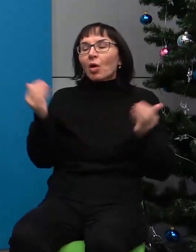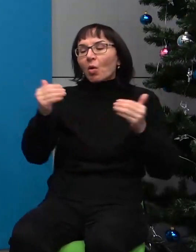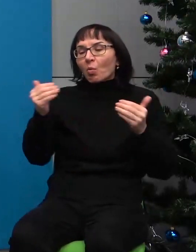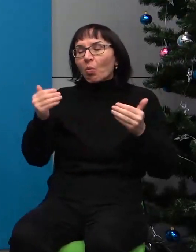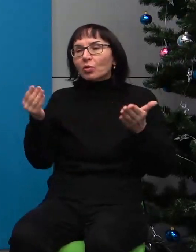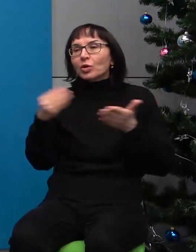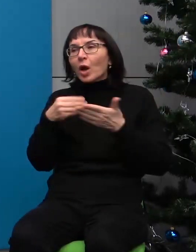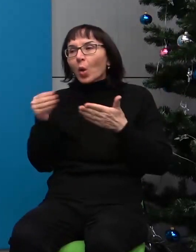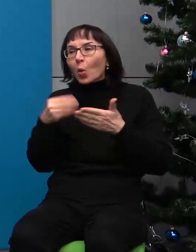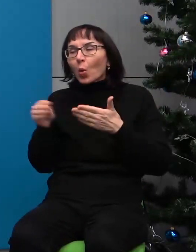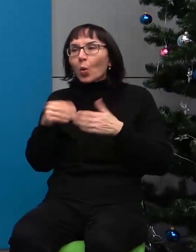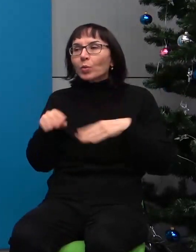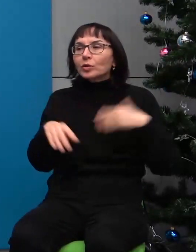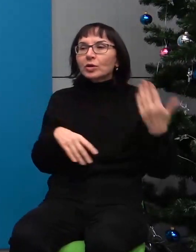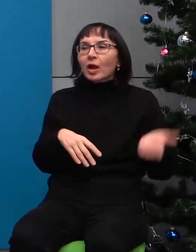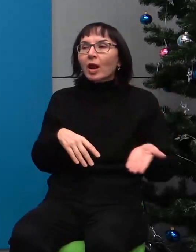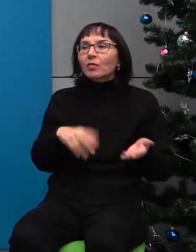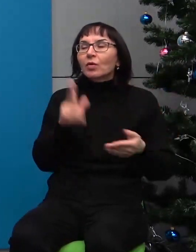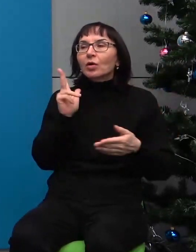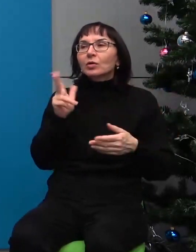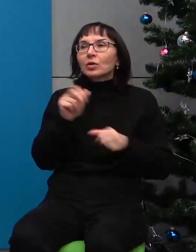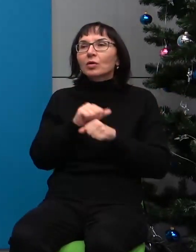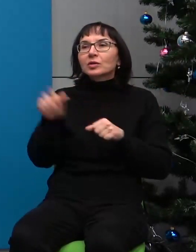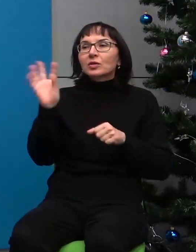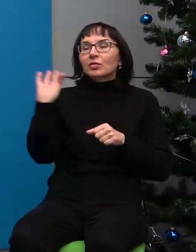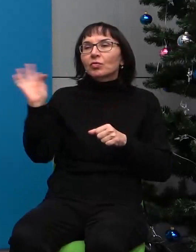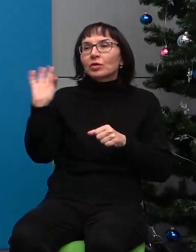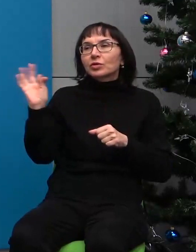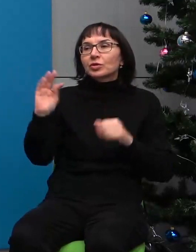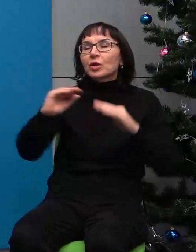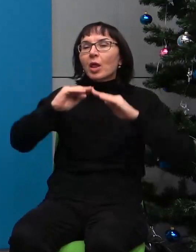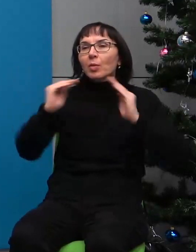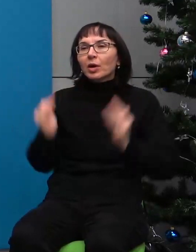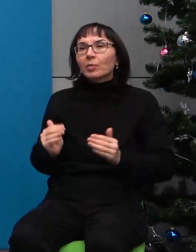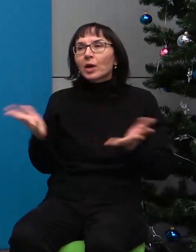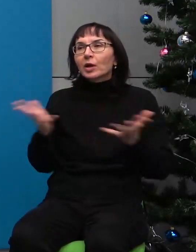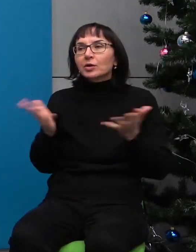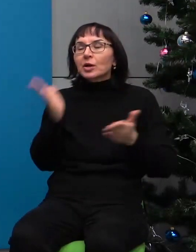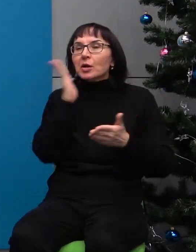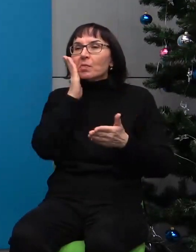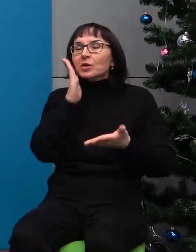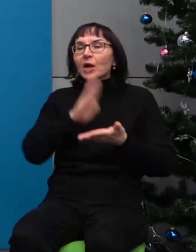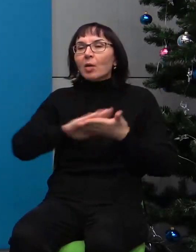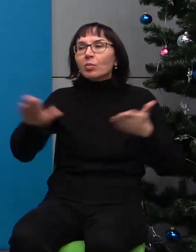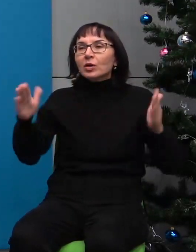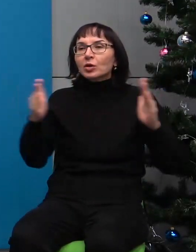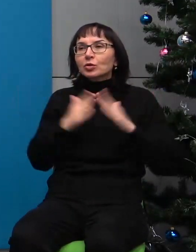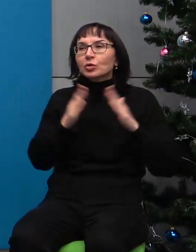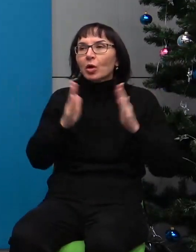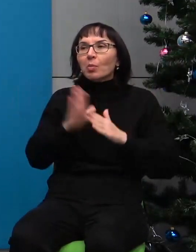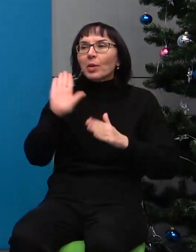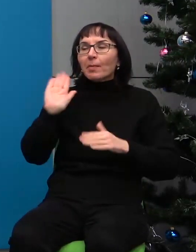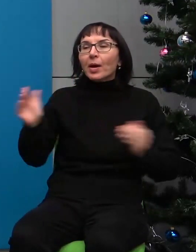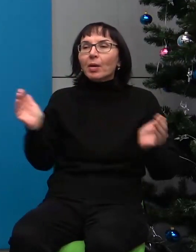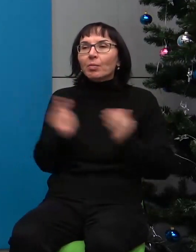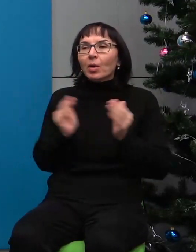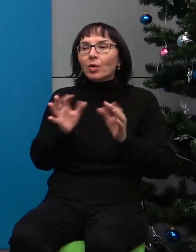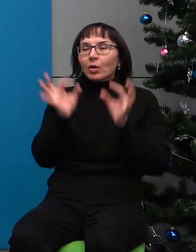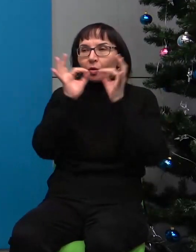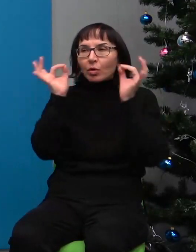gdzie mieszka ten bezdomny, który zawsze chodzi z tym małym kotem. Takie rzeczy, które się zna, jak się mieszka na jakimś osiedlu,